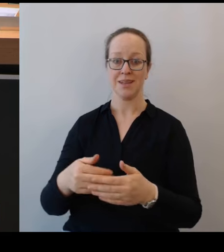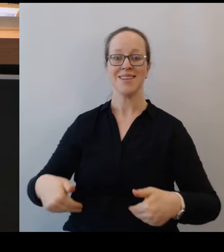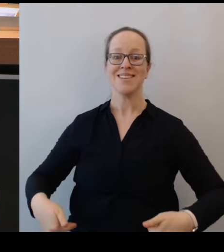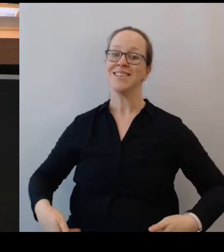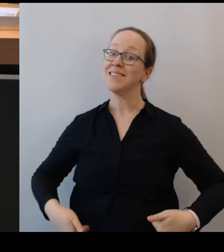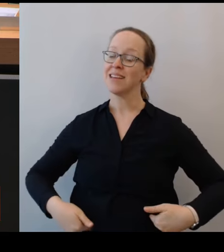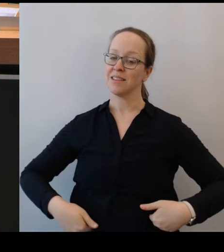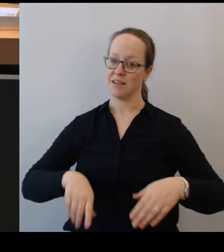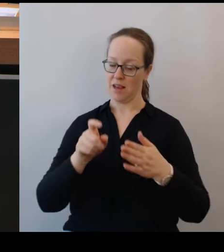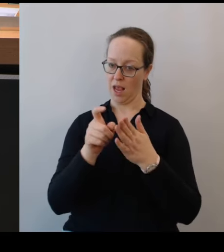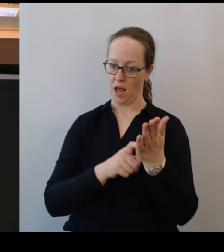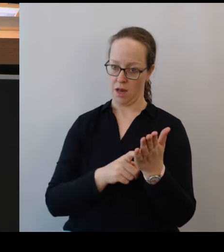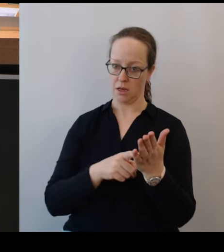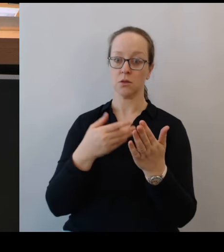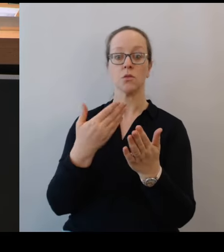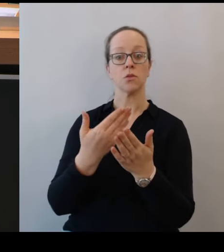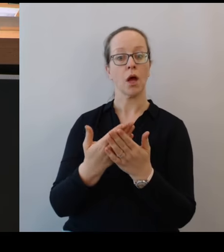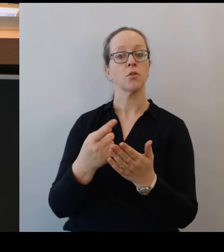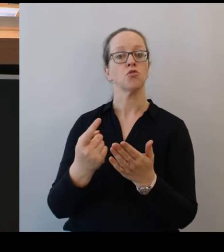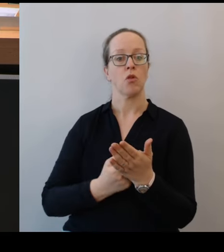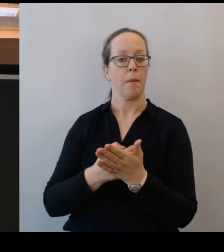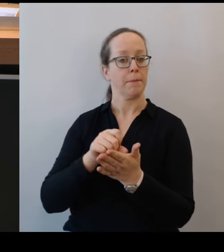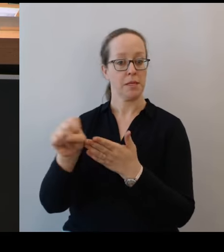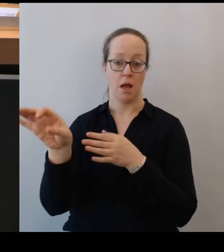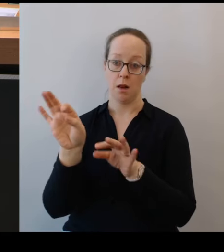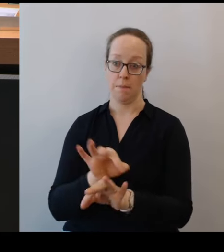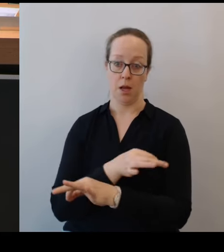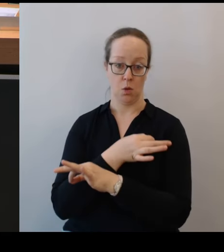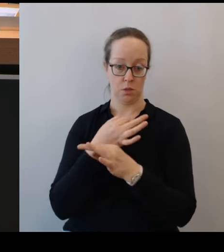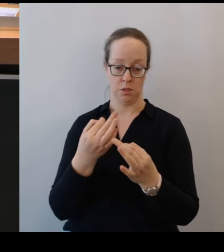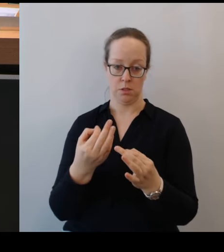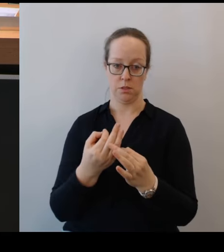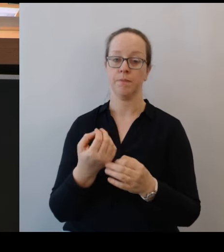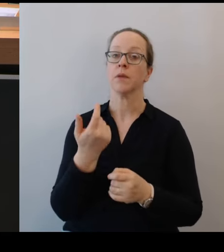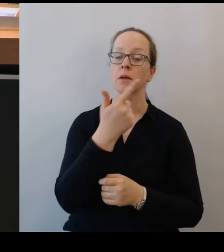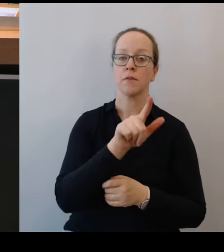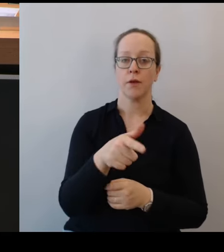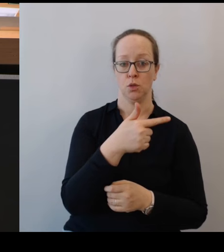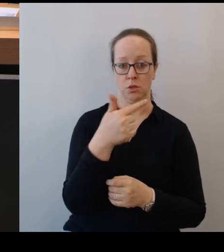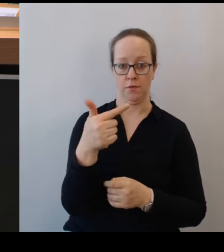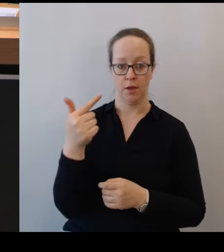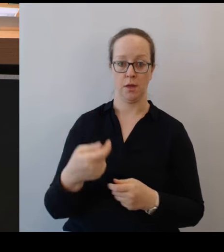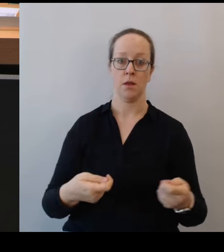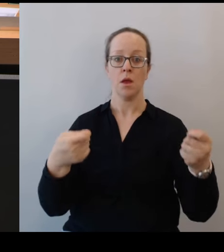2022 stellte das Bundesverfassungsgericht klar, dass nun auch bei beruflich bedingten Übernachtungen eine